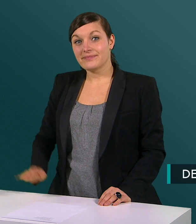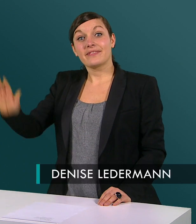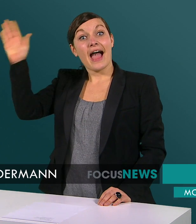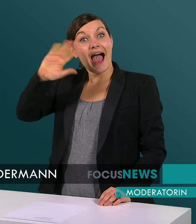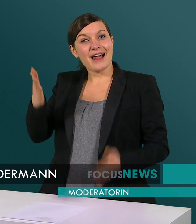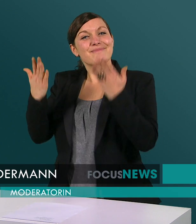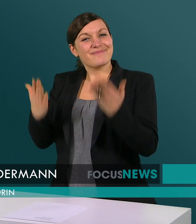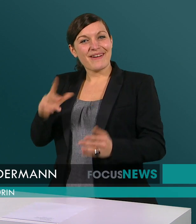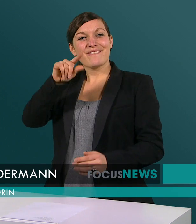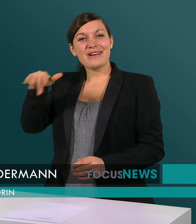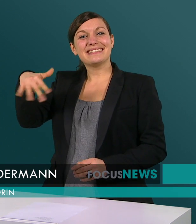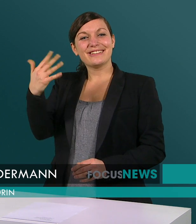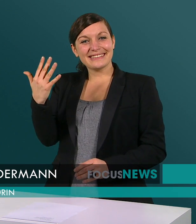Willkommen zu FOCUSNEWS